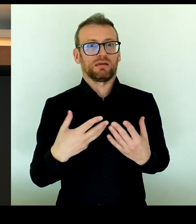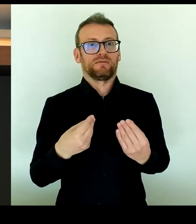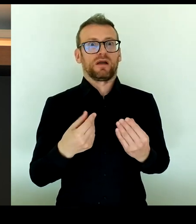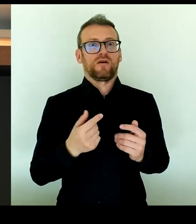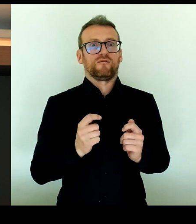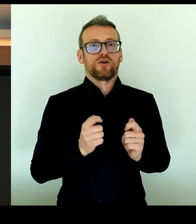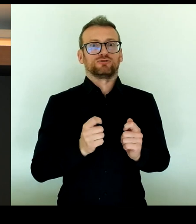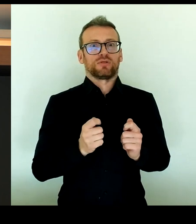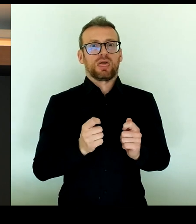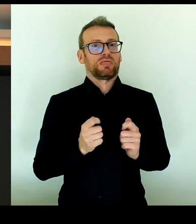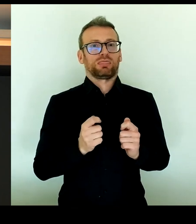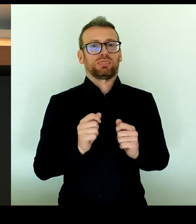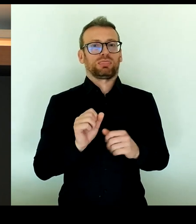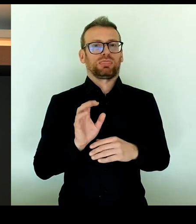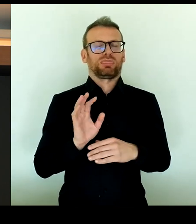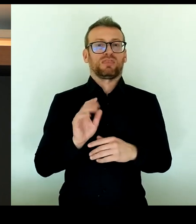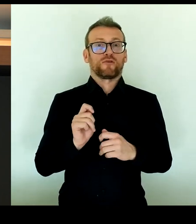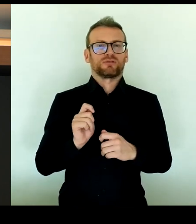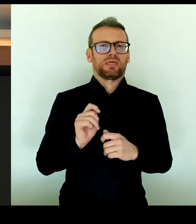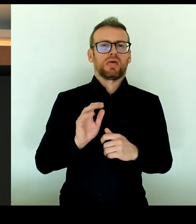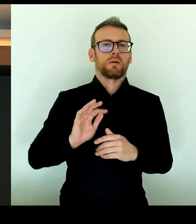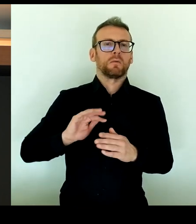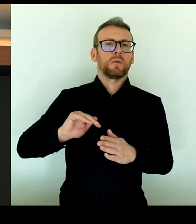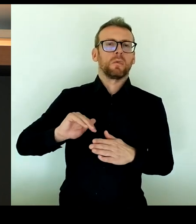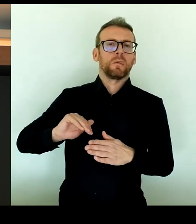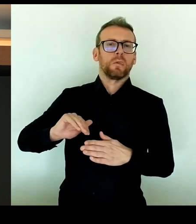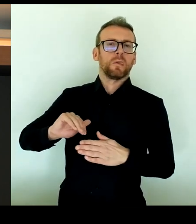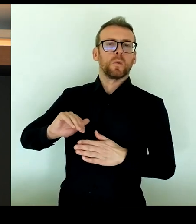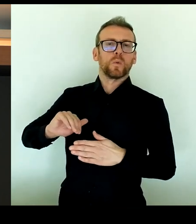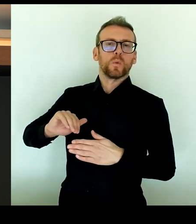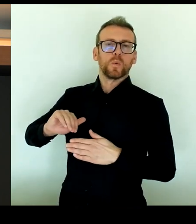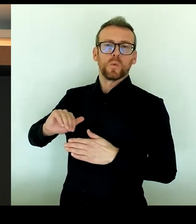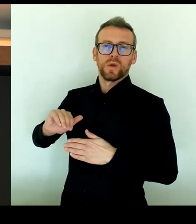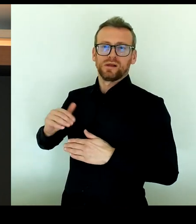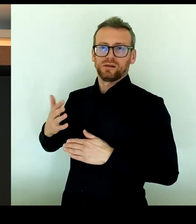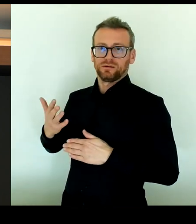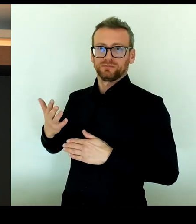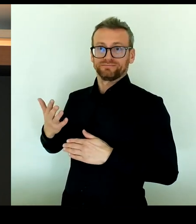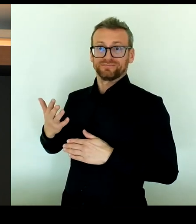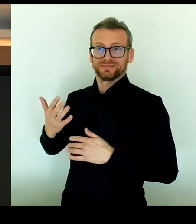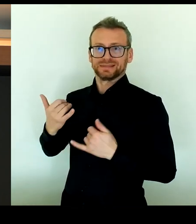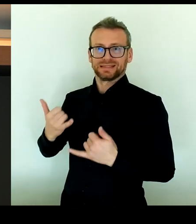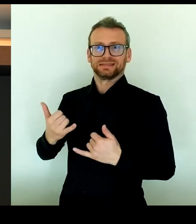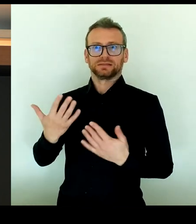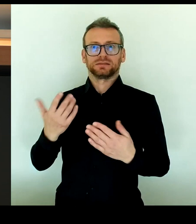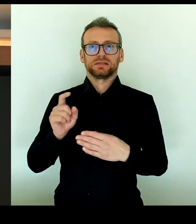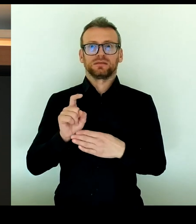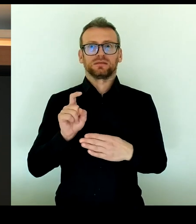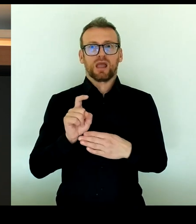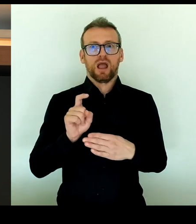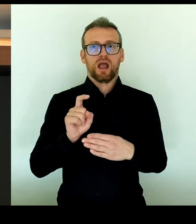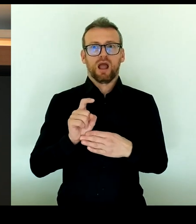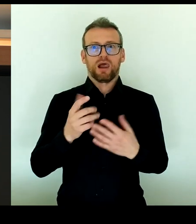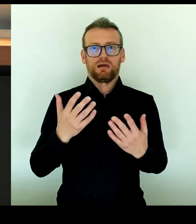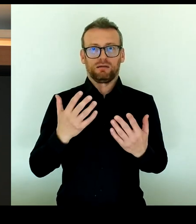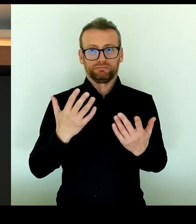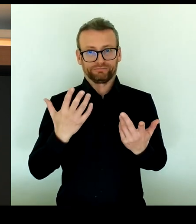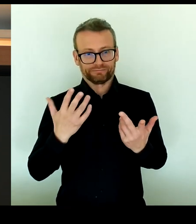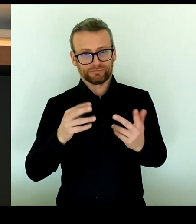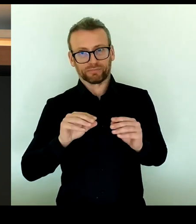die es besser meinen mit dieser Stadt. Ich hoffe, dass der 12. Februar dort dann die Chance und die Zeit für alle Berliner und Berliner ist.